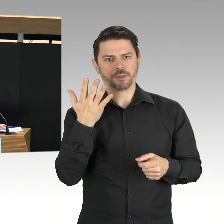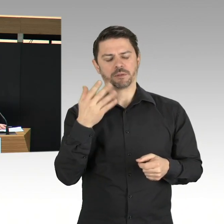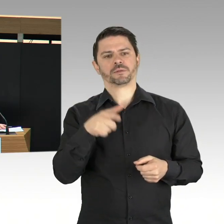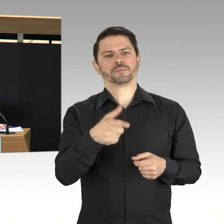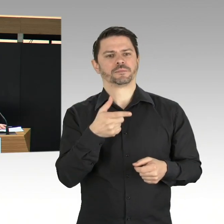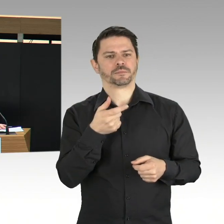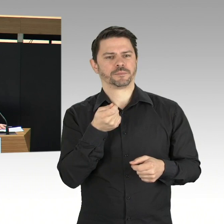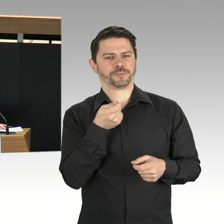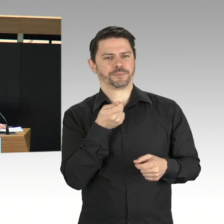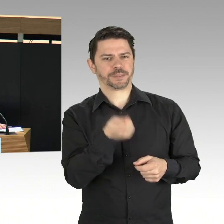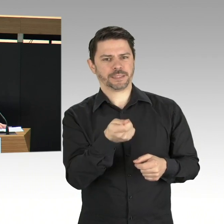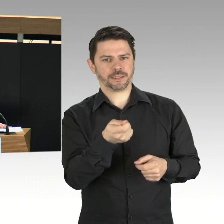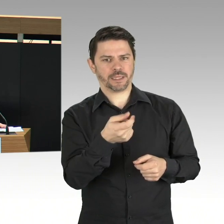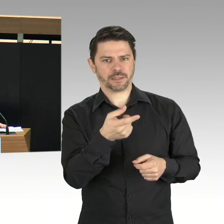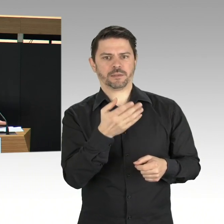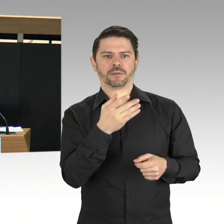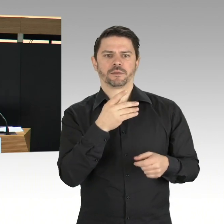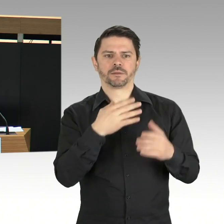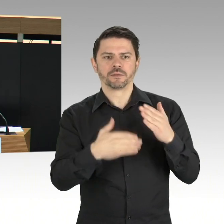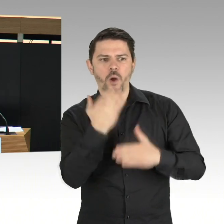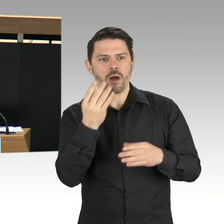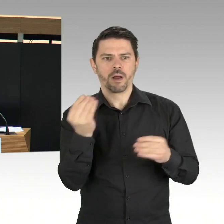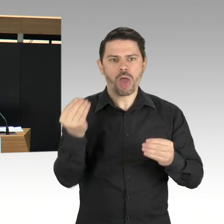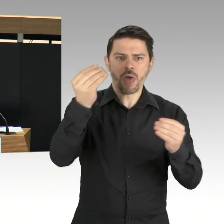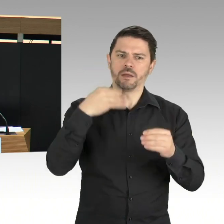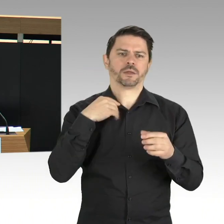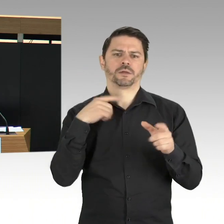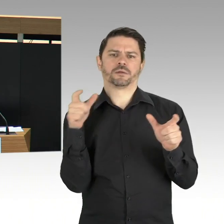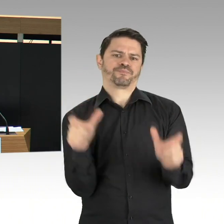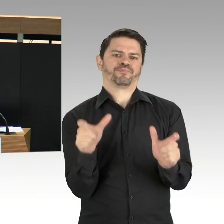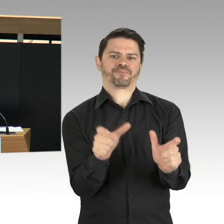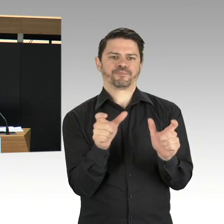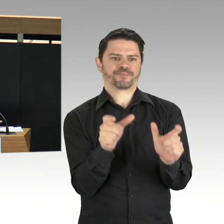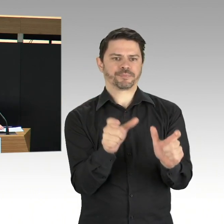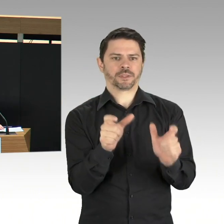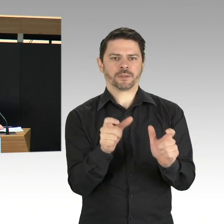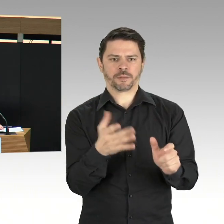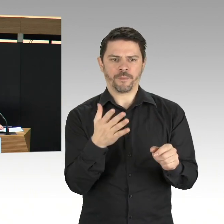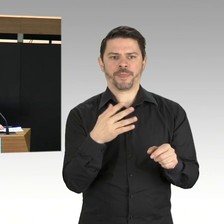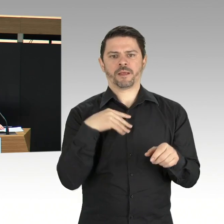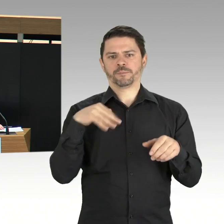um auch in fünf Jahren die Mieterhöhungen einzuschränken